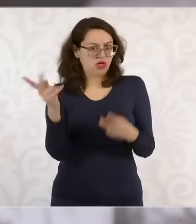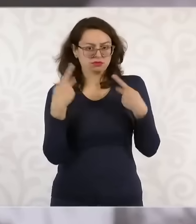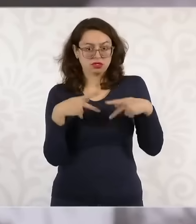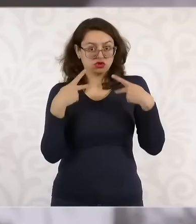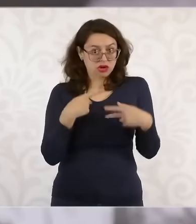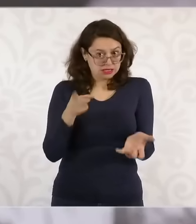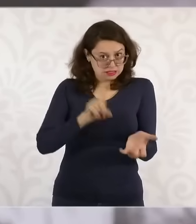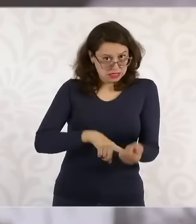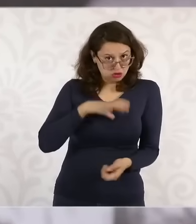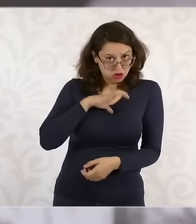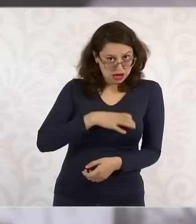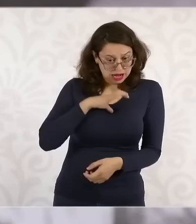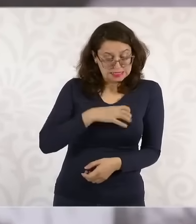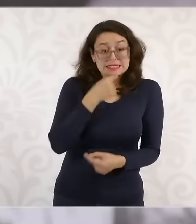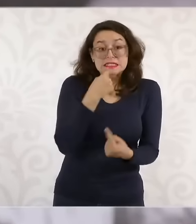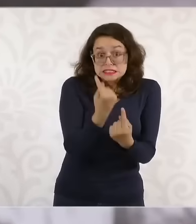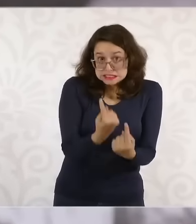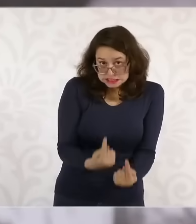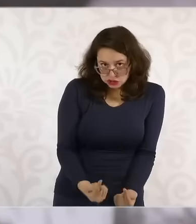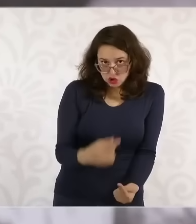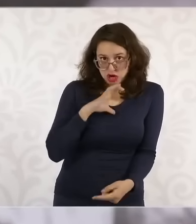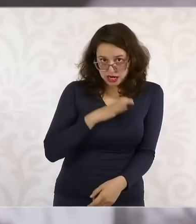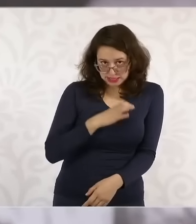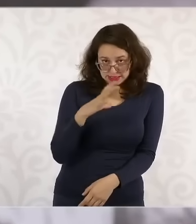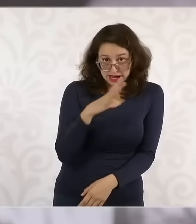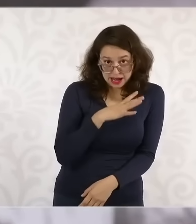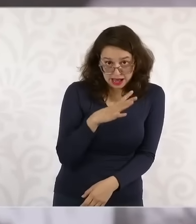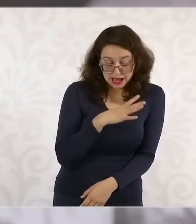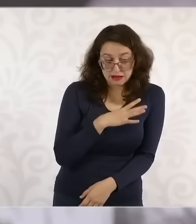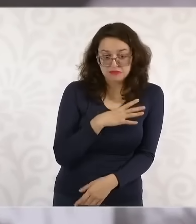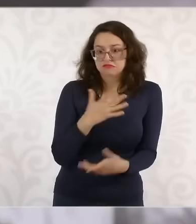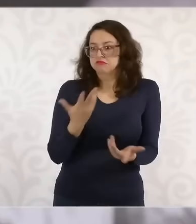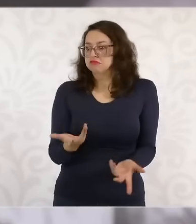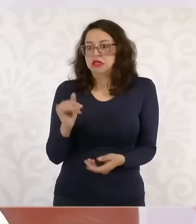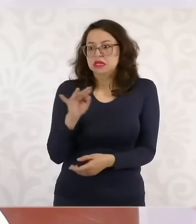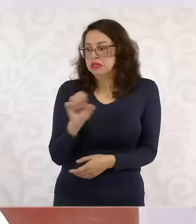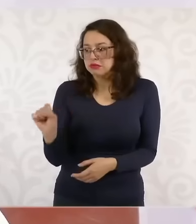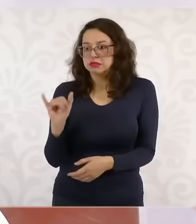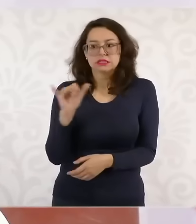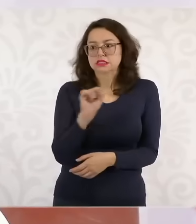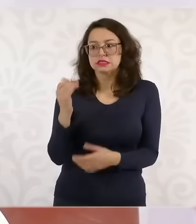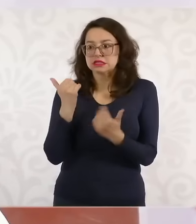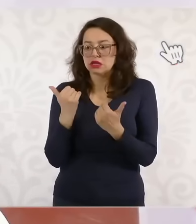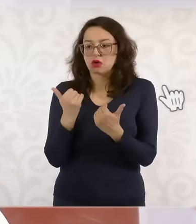integrantes hay un niño, niña con con cáncer eh que no tiene este apoyo en el hospital,